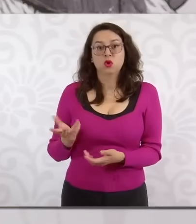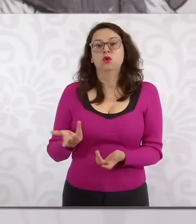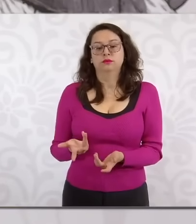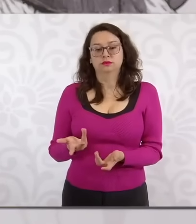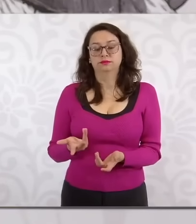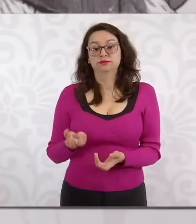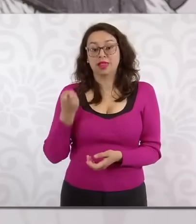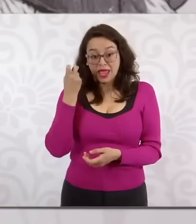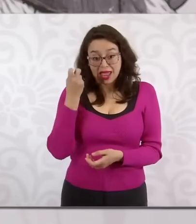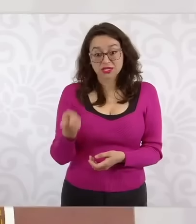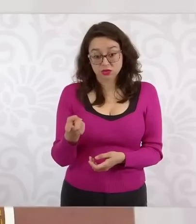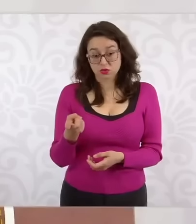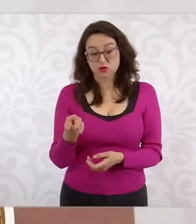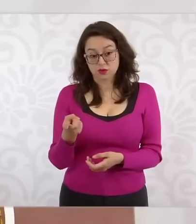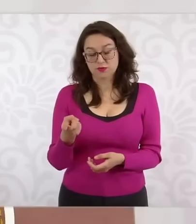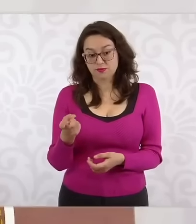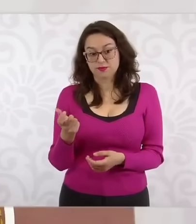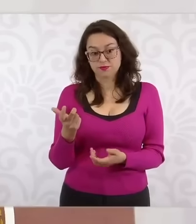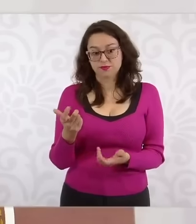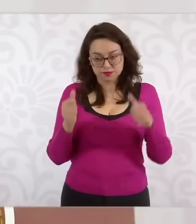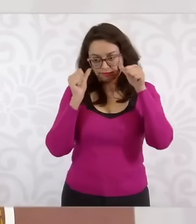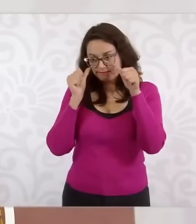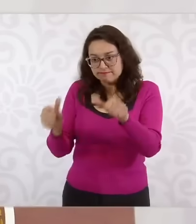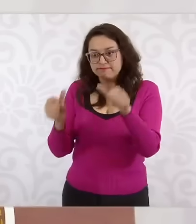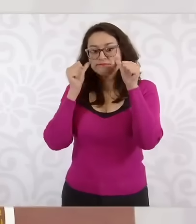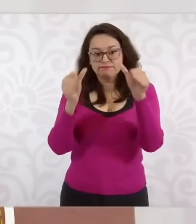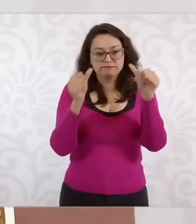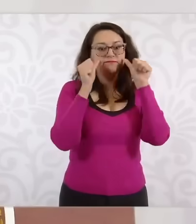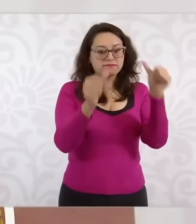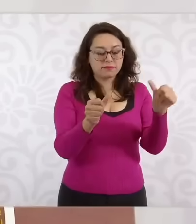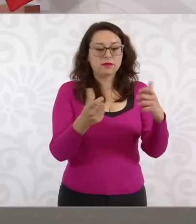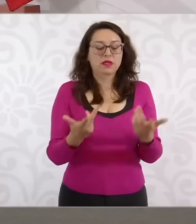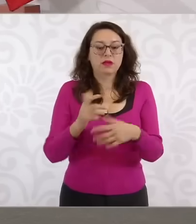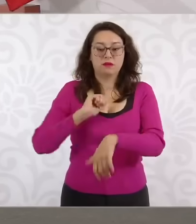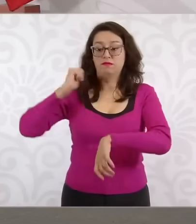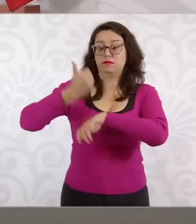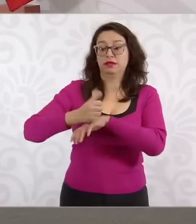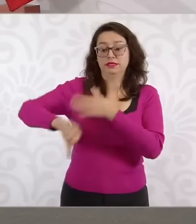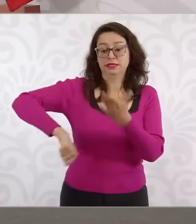Entonces ahí es donde queremos poner los centros de México imparable, por ejemplo, para